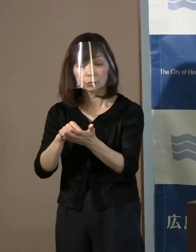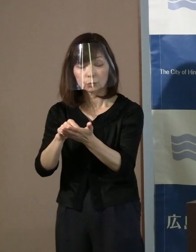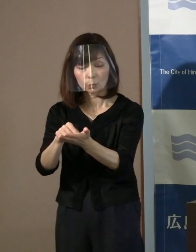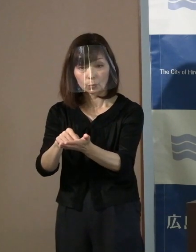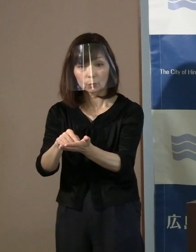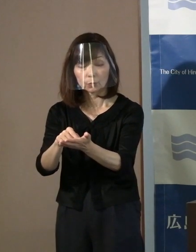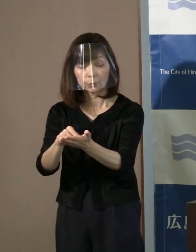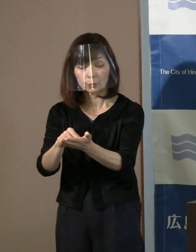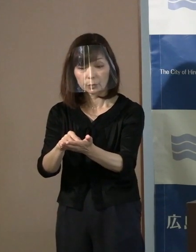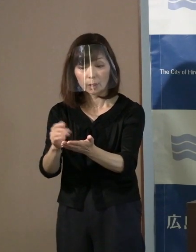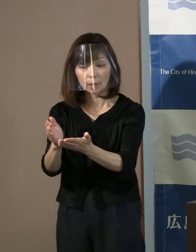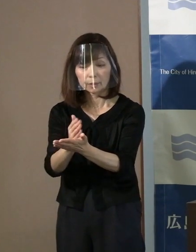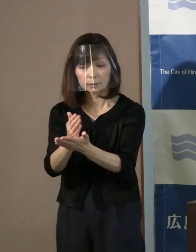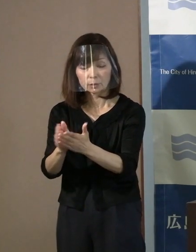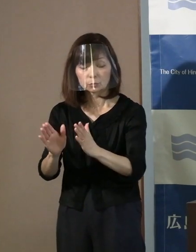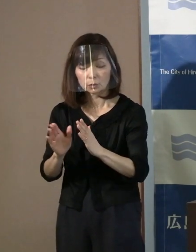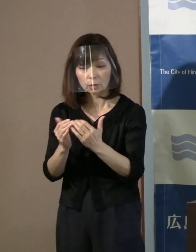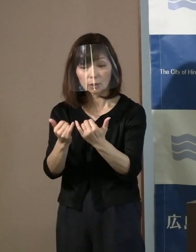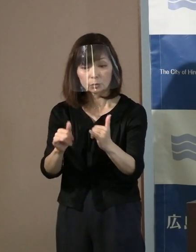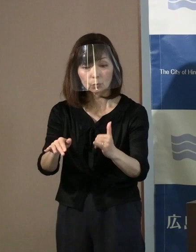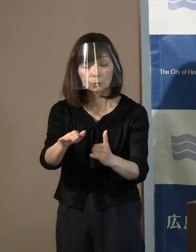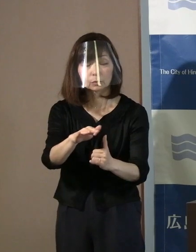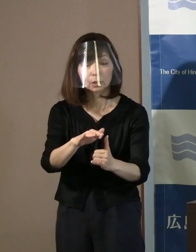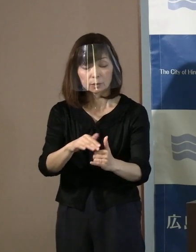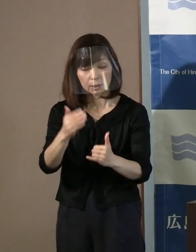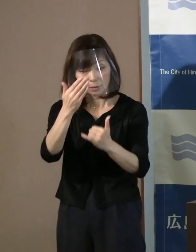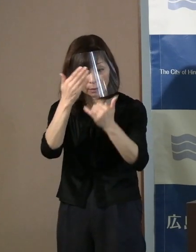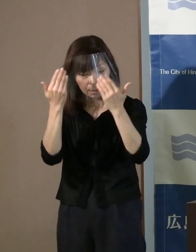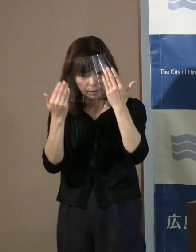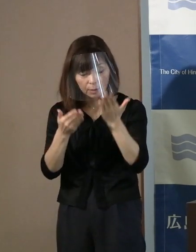早急にこの手帳をお渡しして､